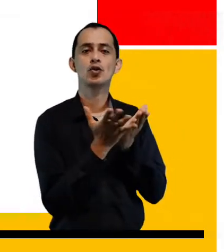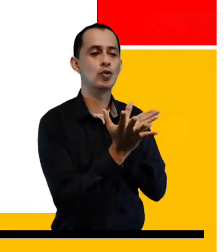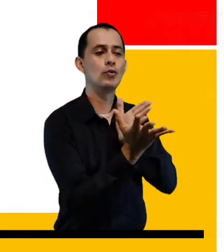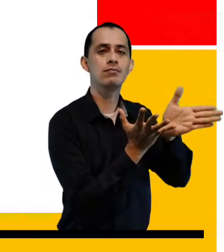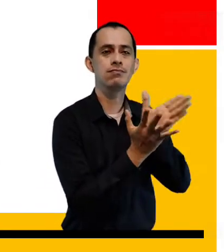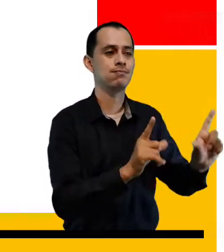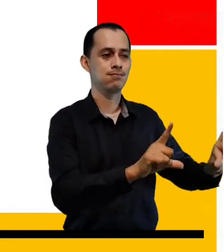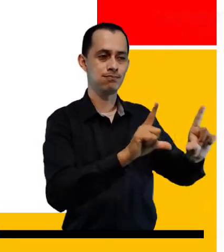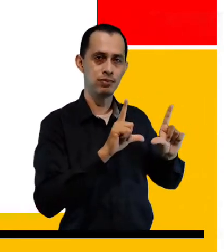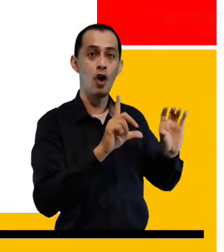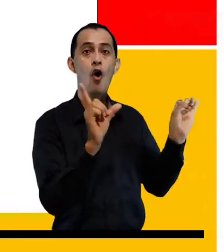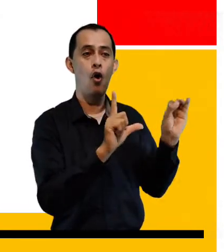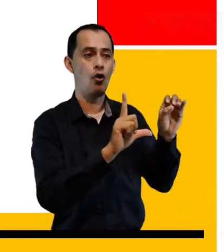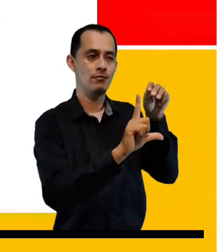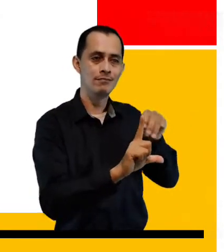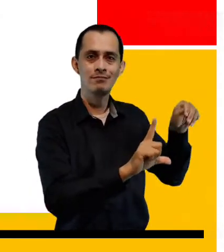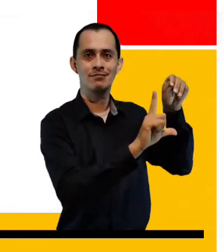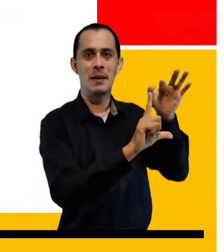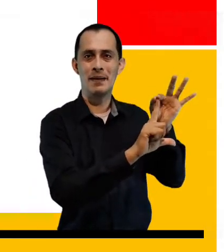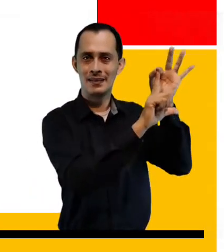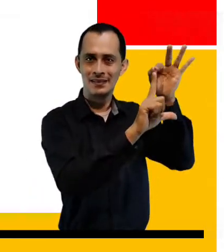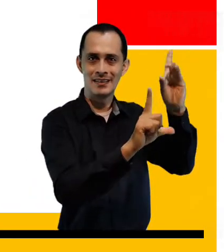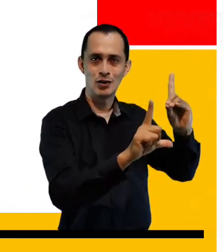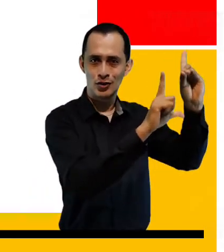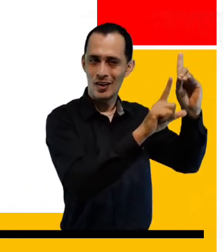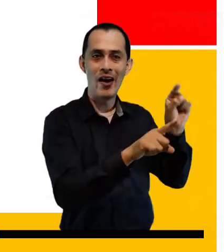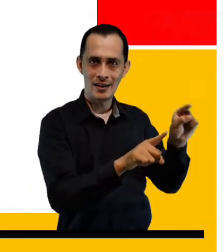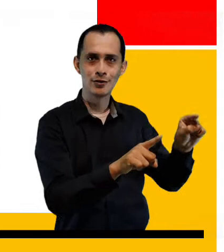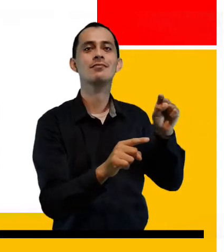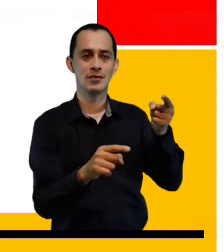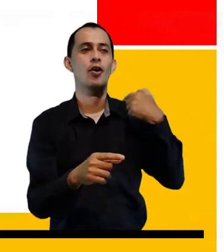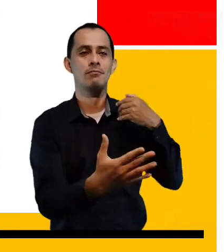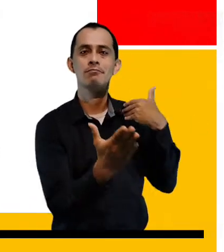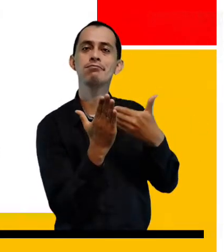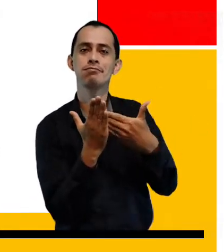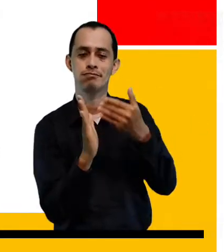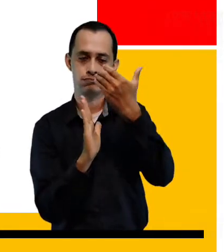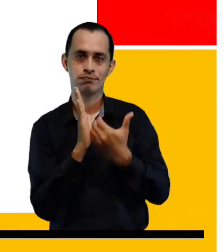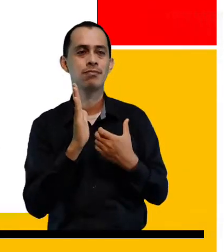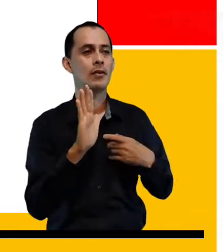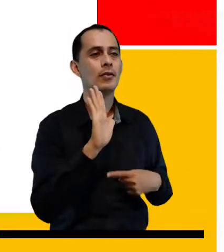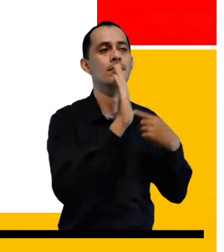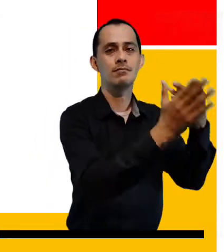y posgrado a todos los niveles respectivos. En el caso de los profesores, corresponde incluir